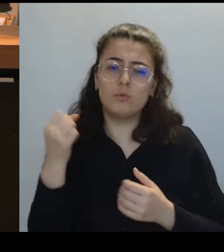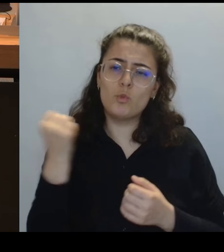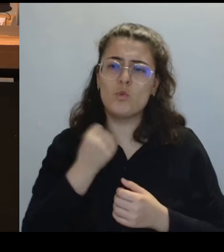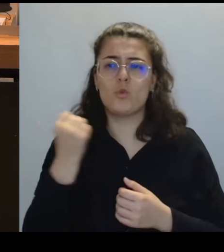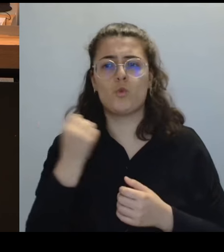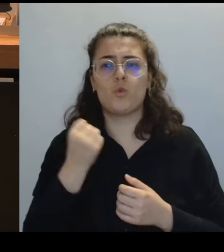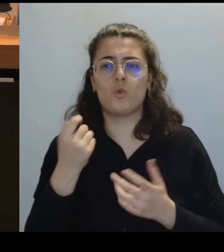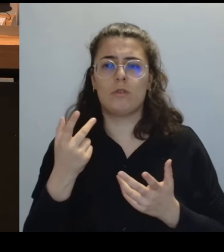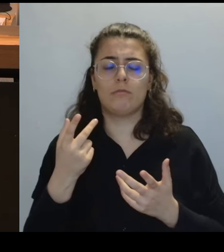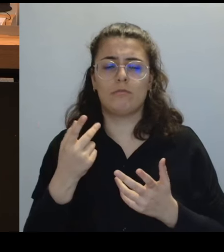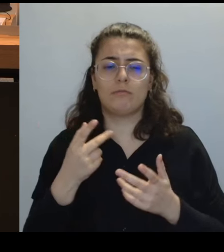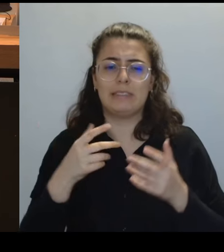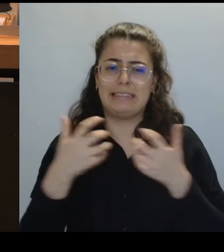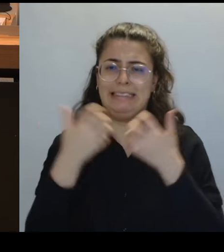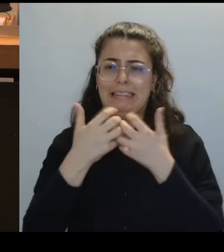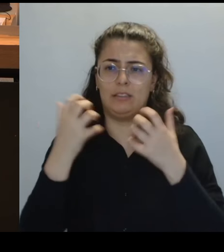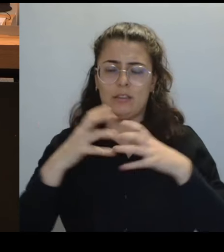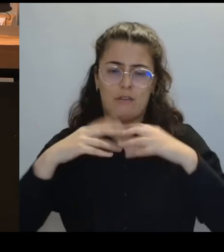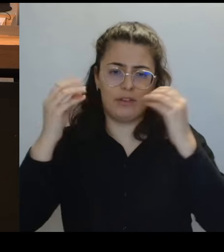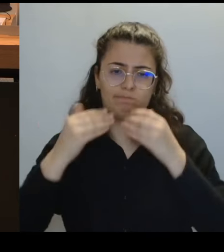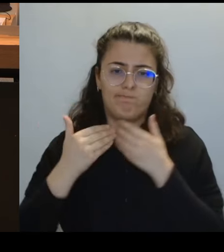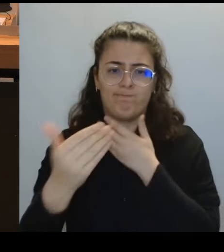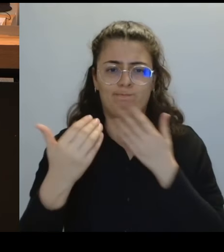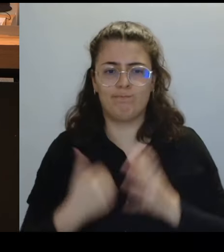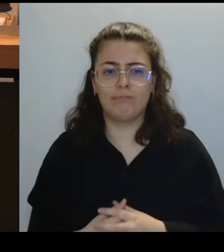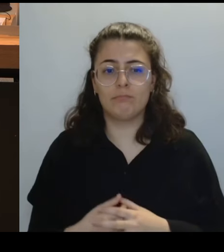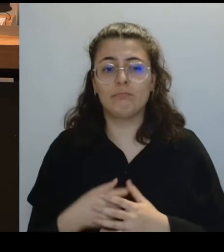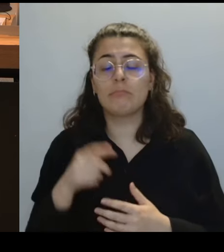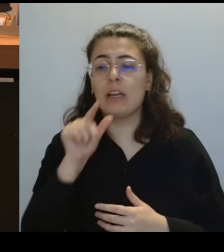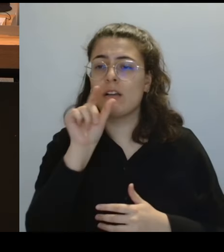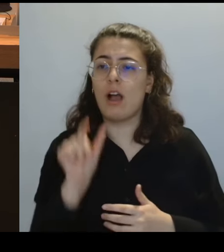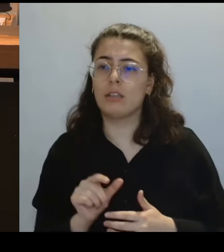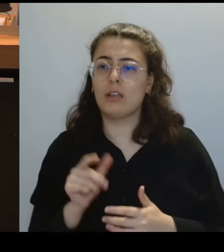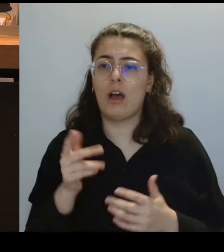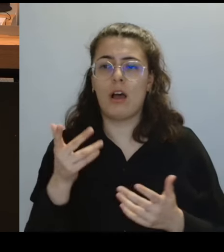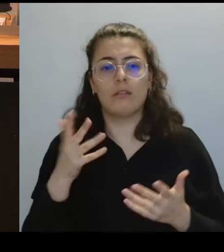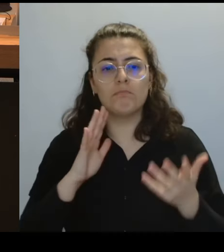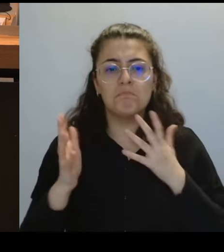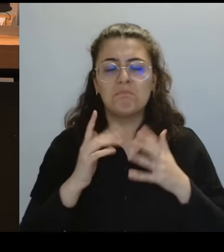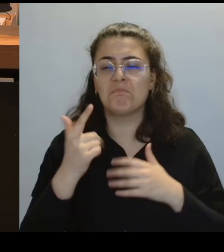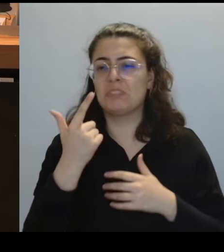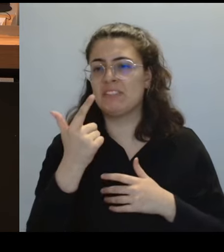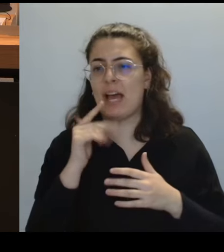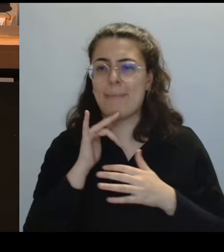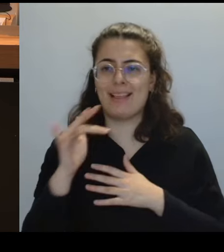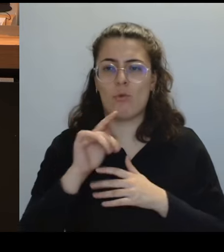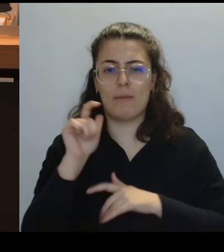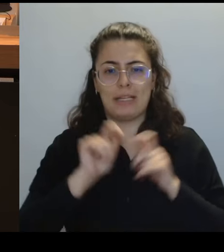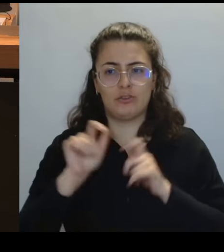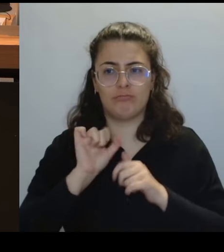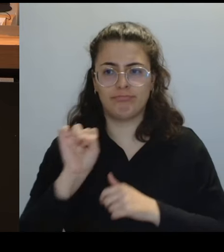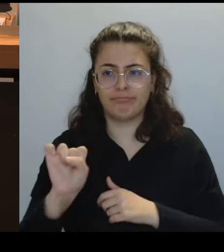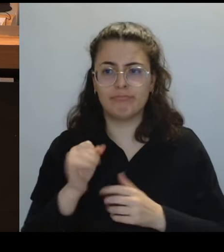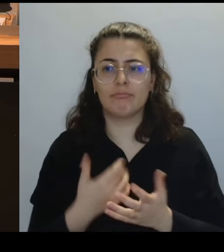In Gaza leben 2 Millionen Menschen, die natürlich, wenn man den Medienberichten Glauben schenkt,